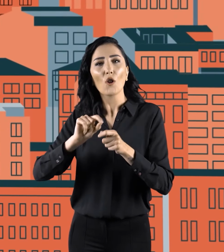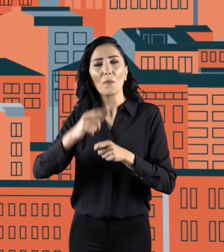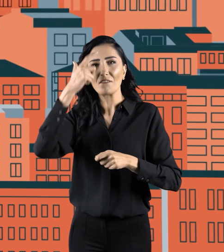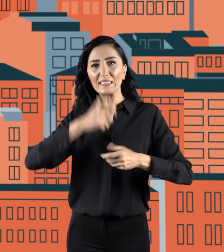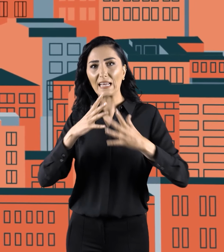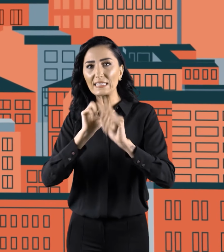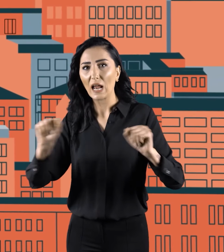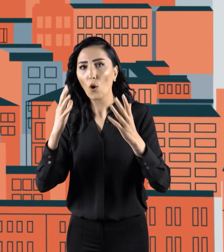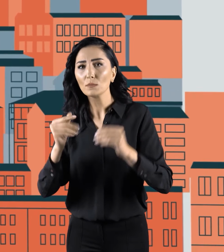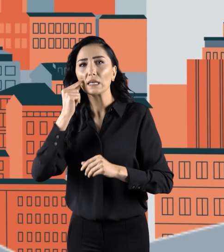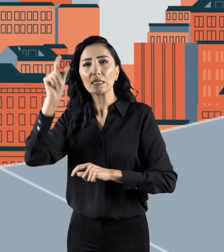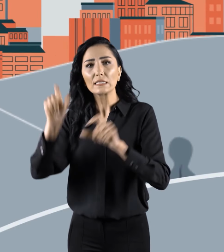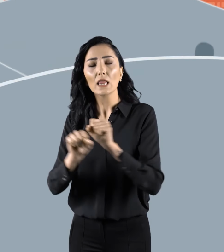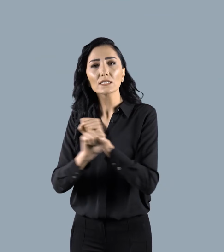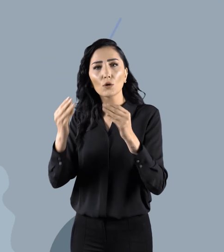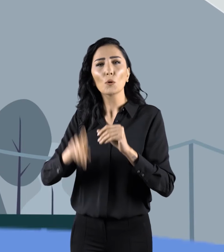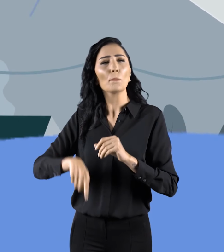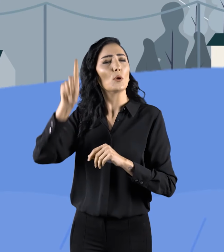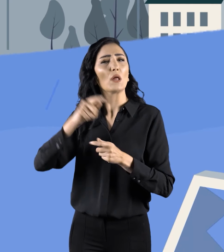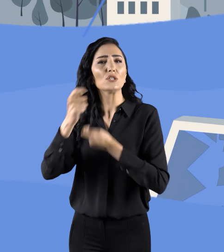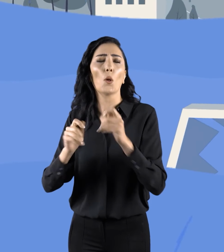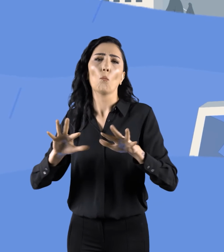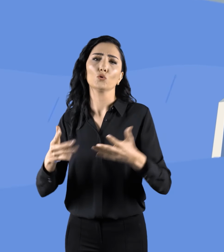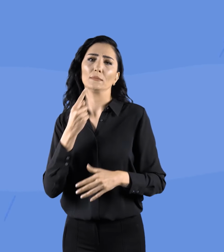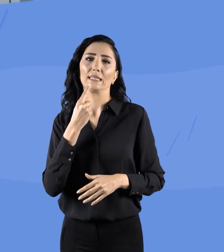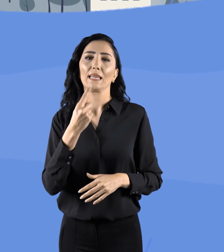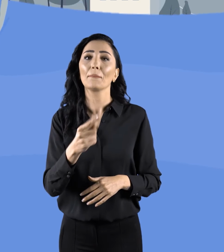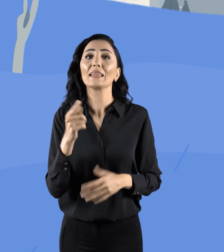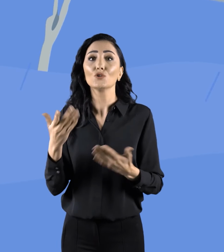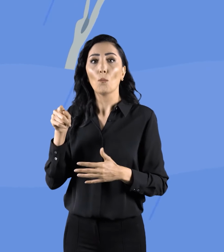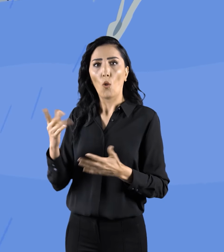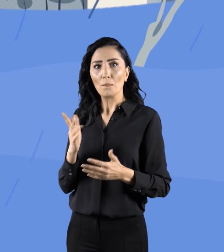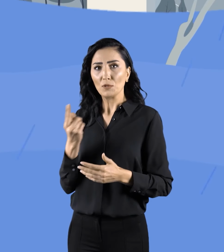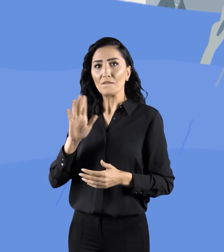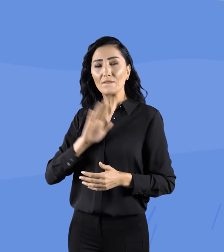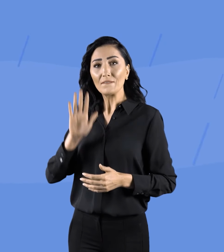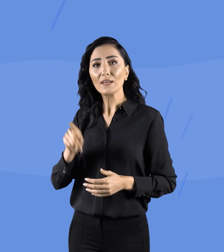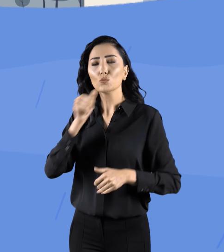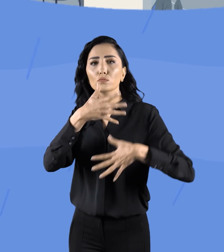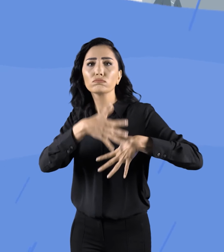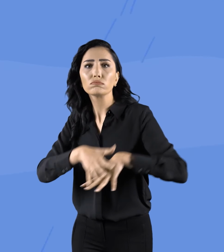insanların etkilenmesi gündelik işleyişin bozulması gerekir. İşte bu durumlarda sel afete dönüşür.